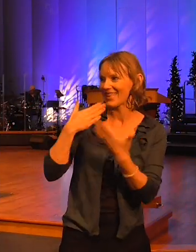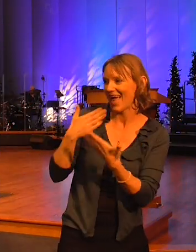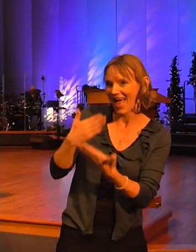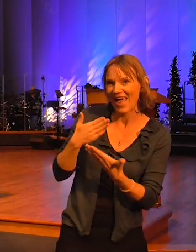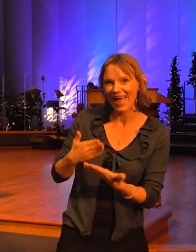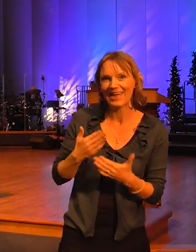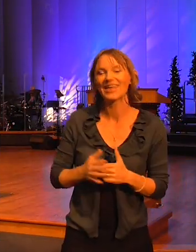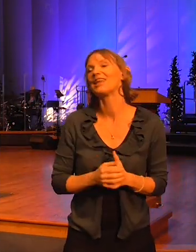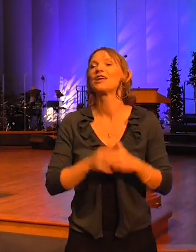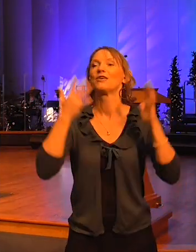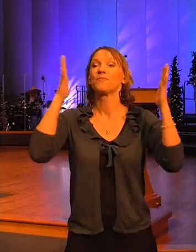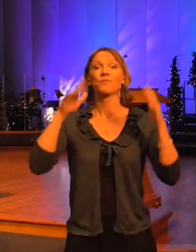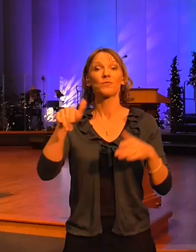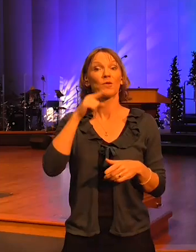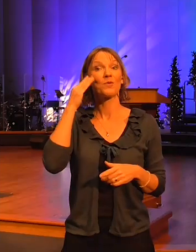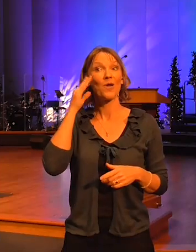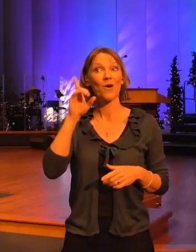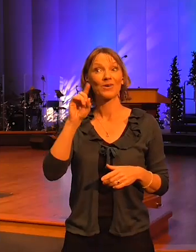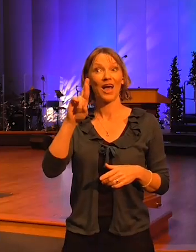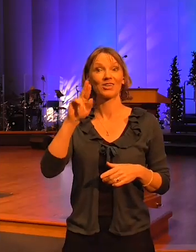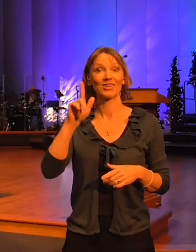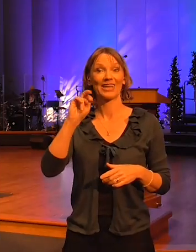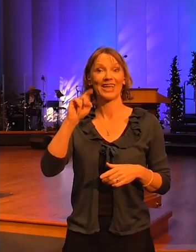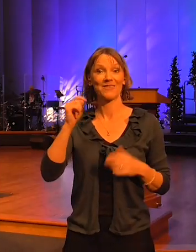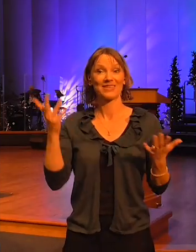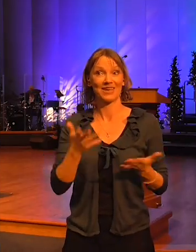que el Dr. Kenton estuvo aquí porque había una fila de personas afuera de The Green